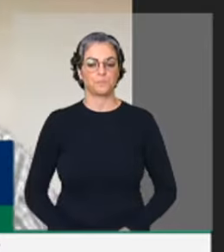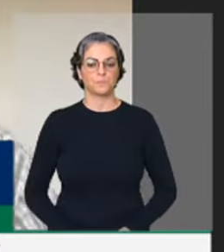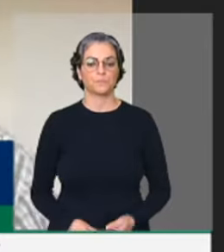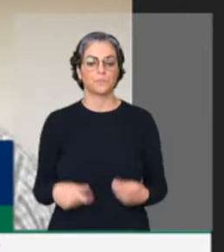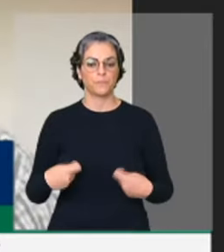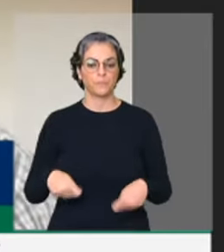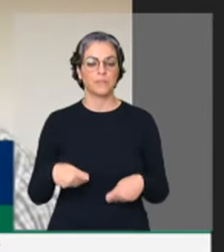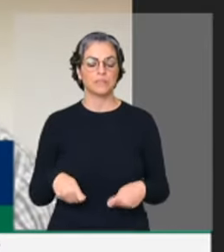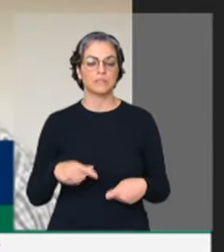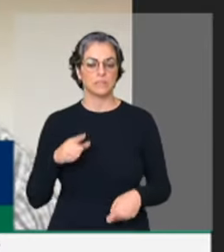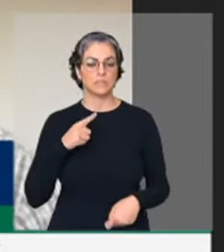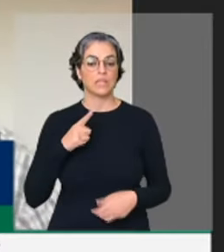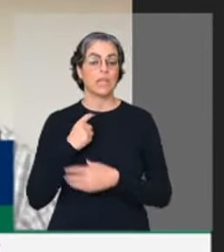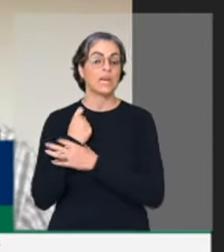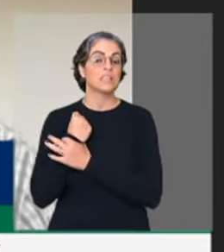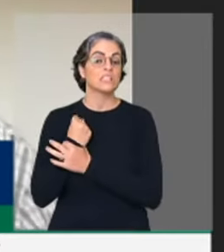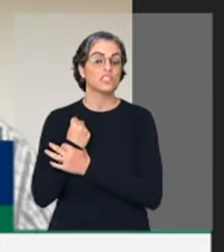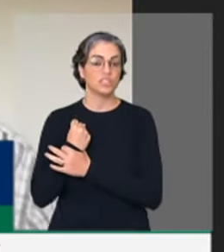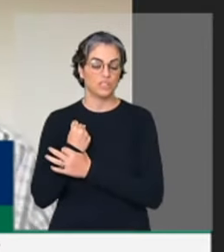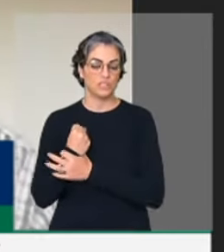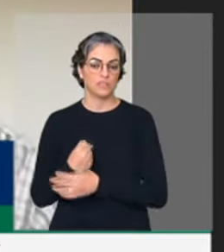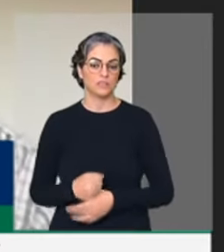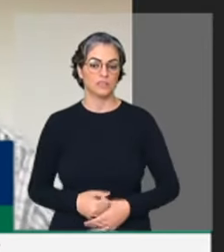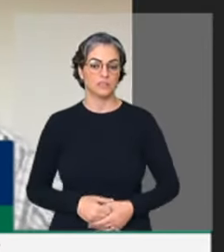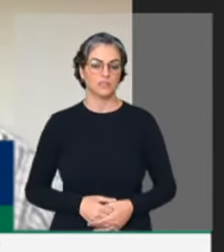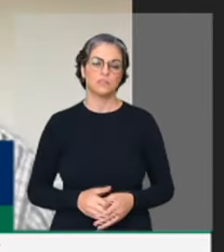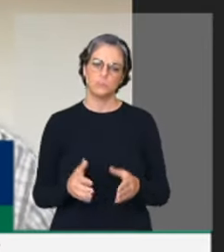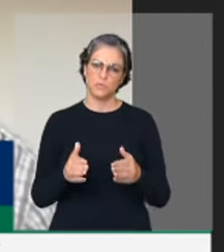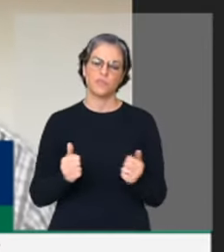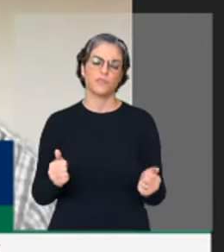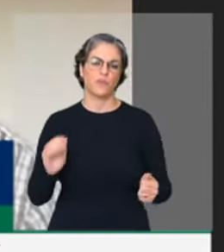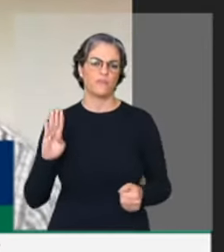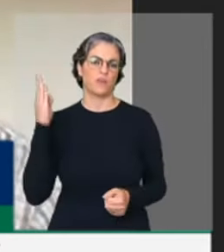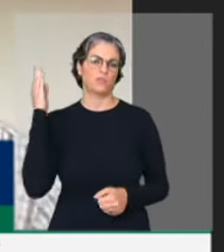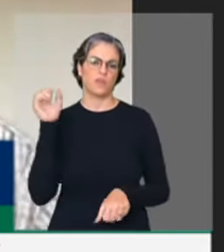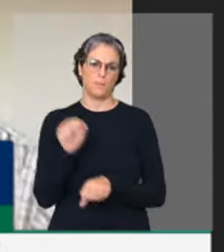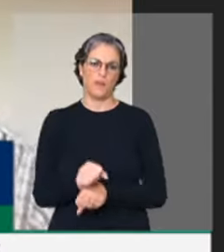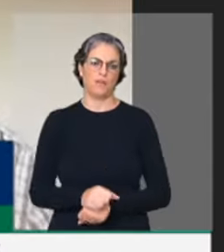HIPOCRISIA. O LÍDER DO GOVERNO.... COMETEU UM SINOS RÉUS IDO IÔ. ELE DIZ QUE ESSA MATÉRIA ENTRA NA PAUTA